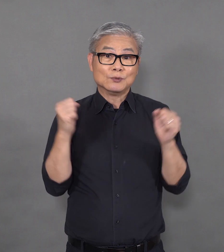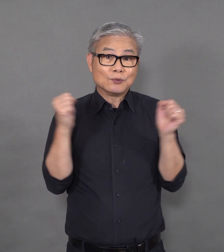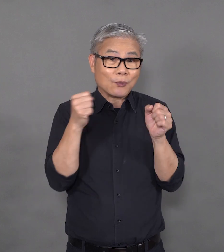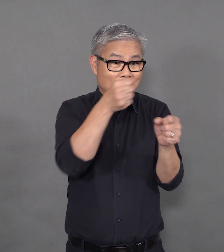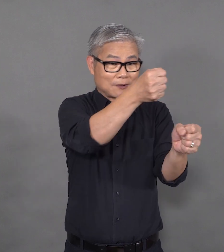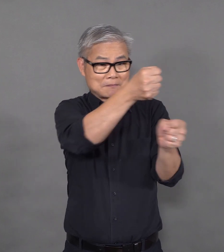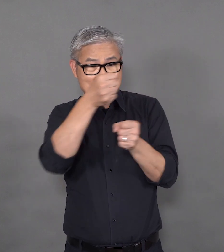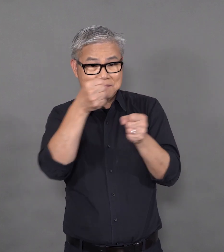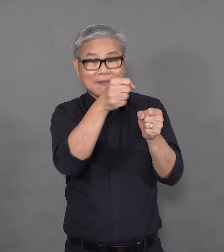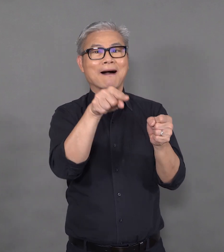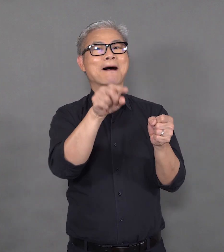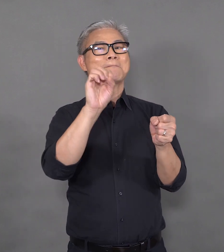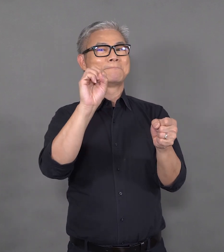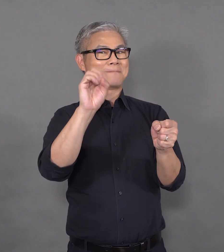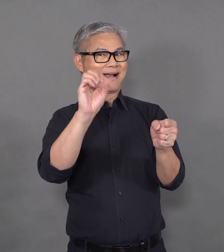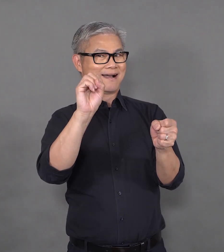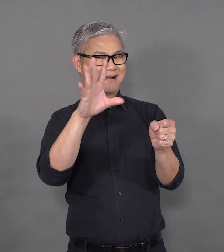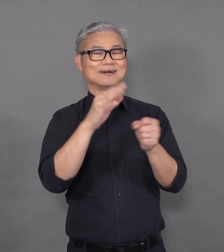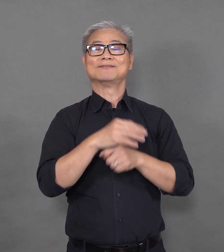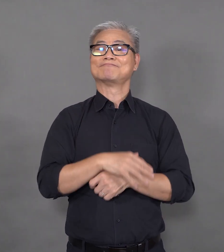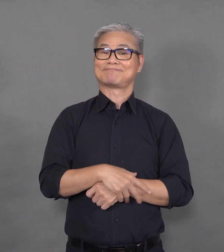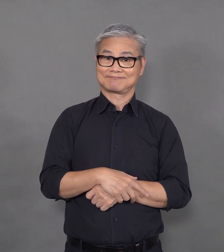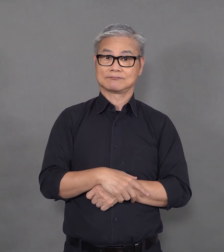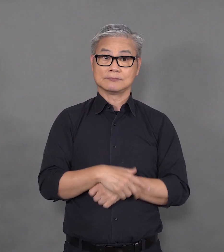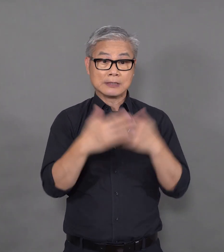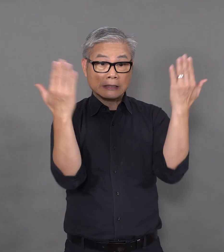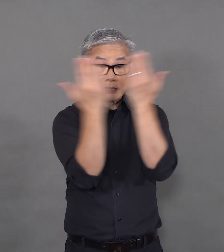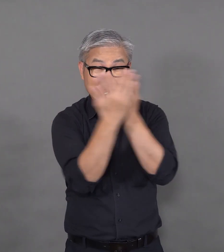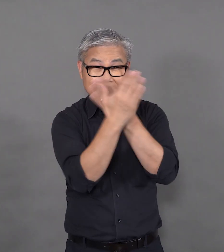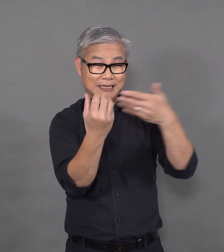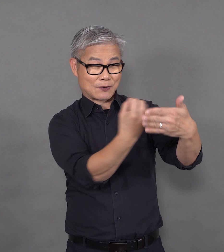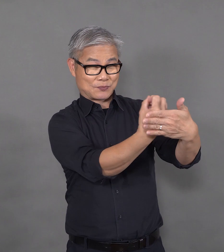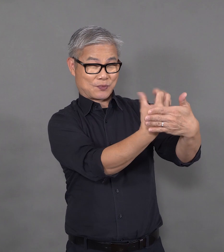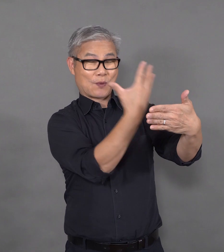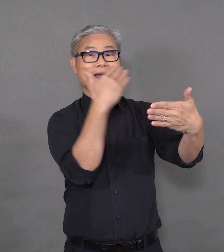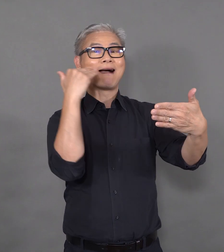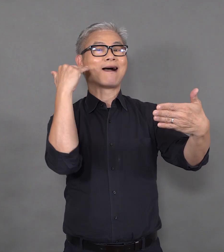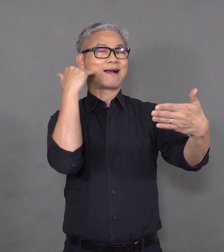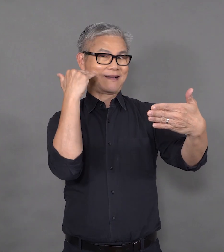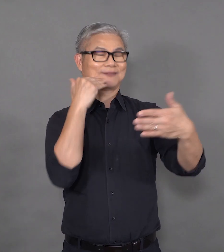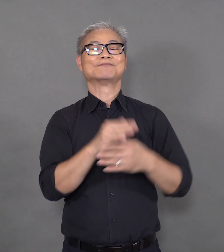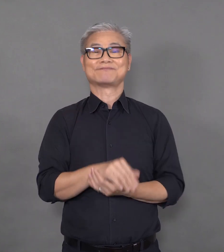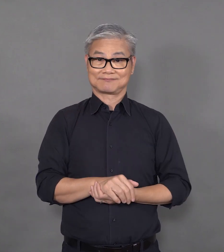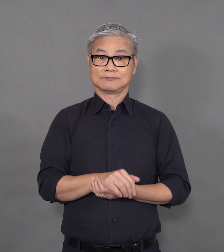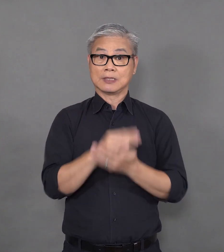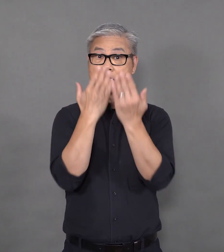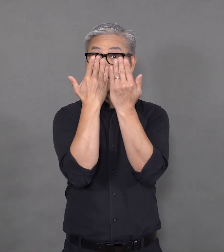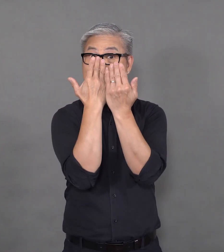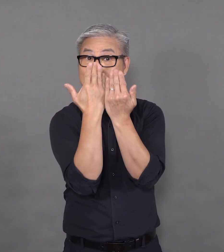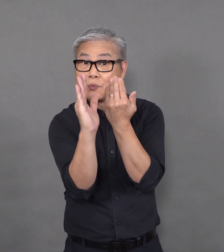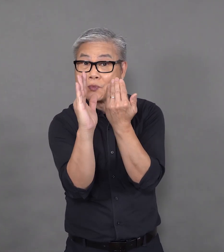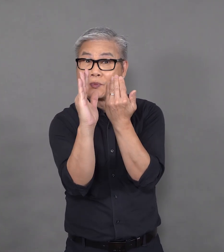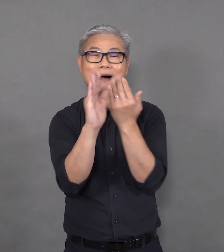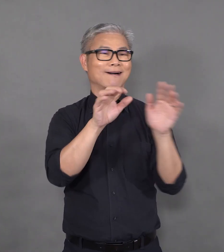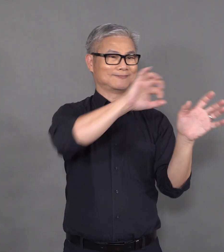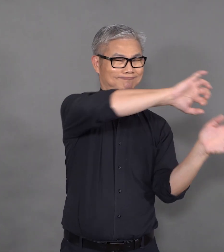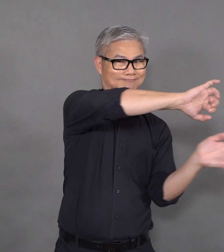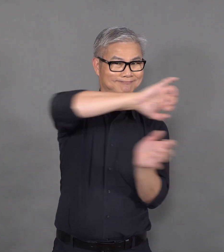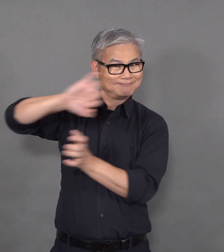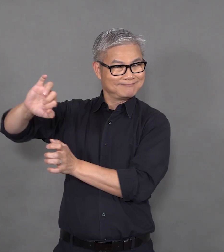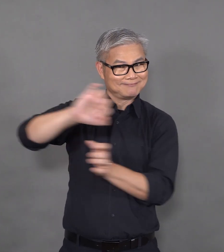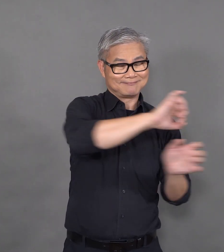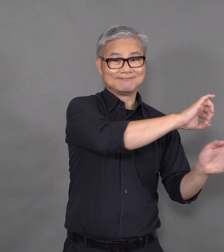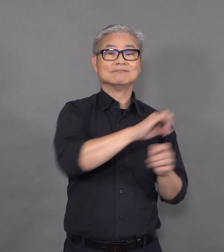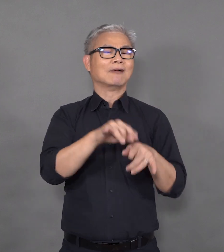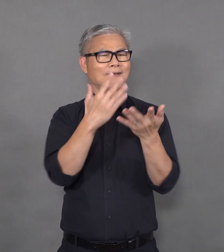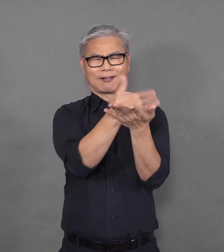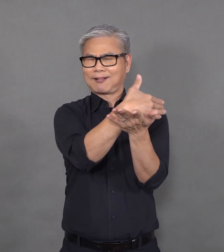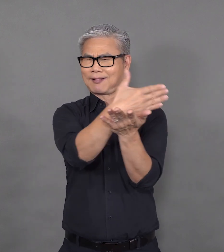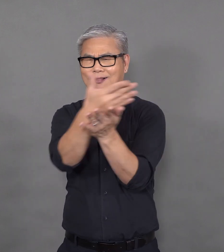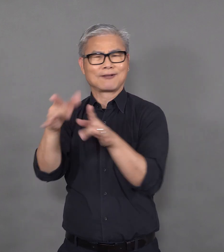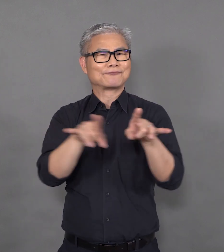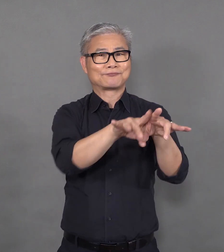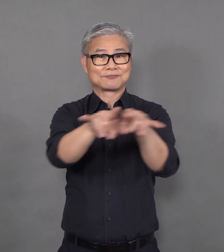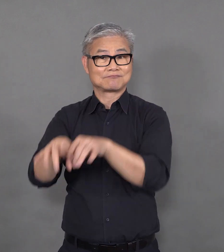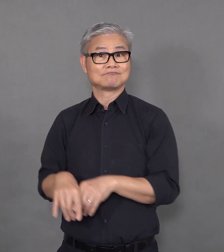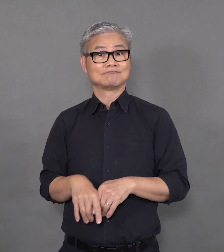雪櫃亮白、電視青藍......